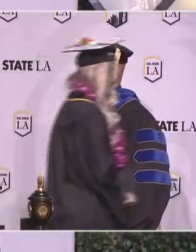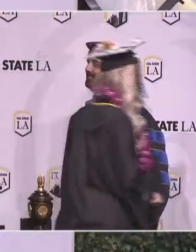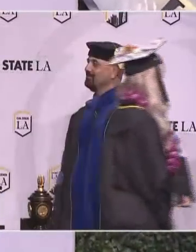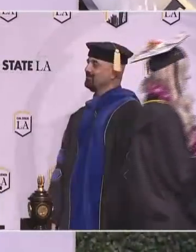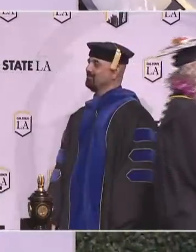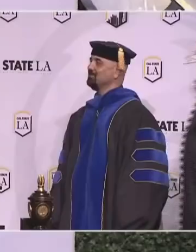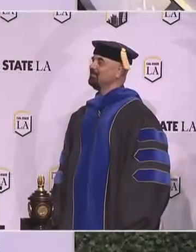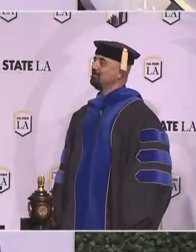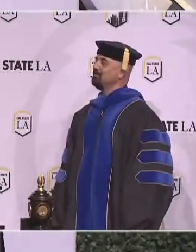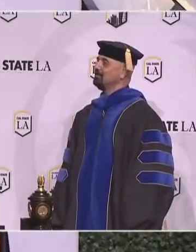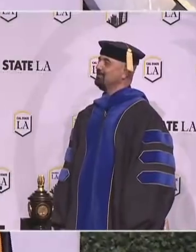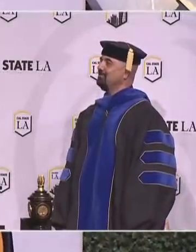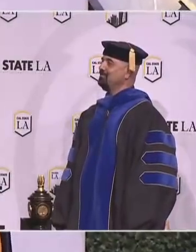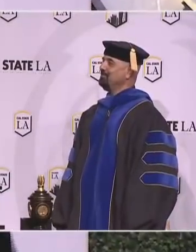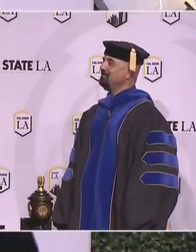HAVE BEEN CALLED]